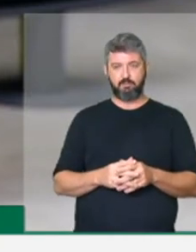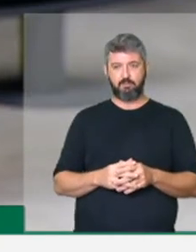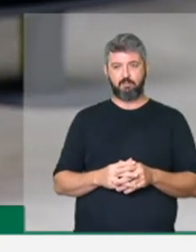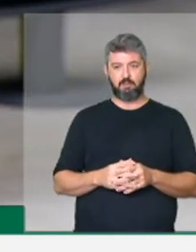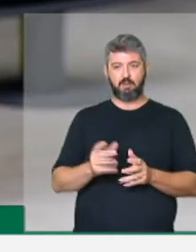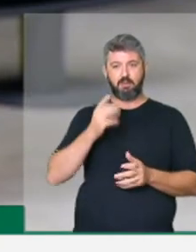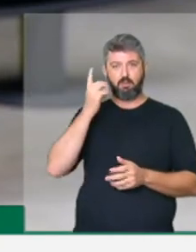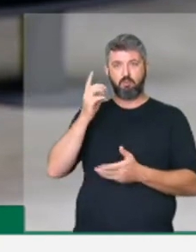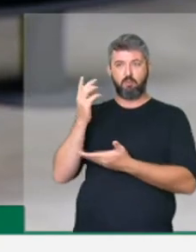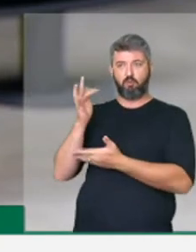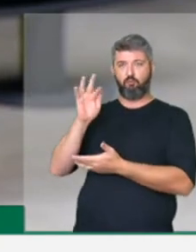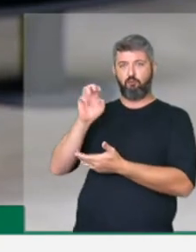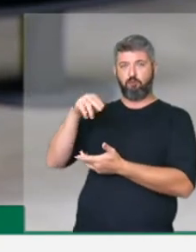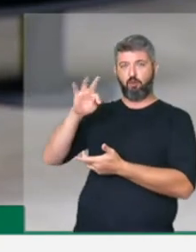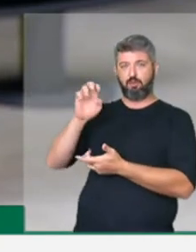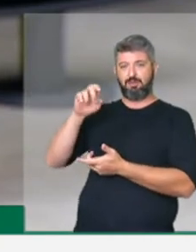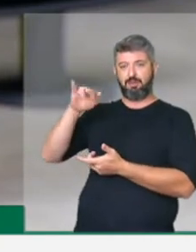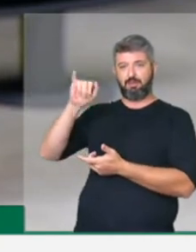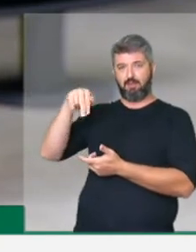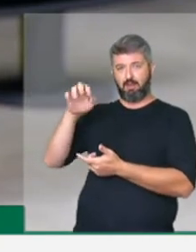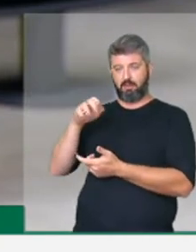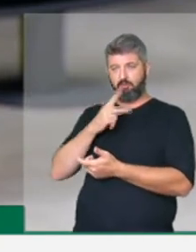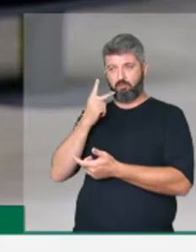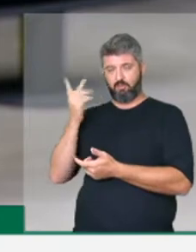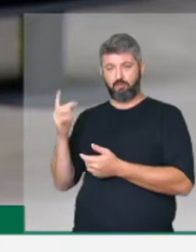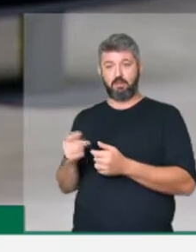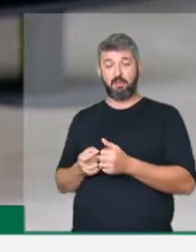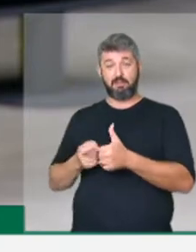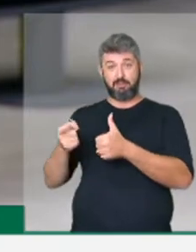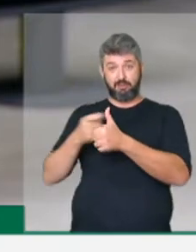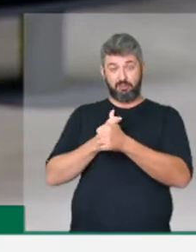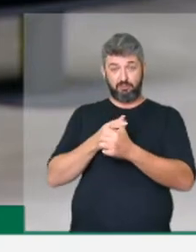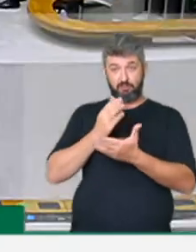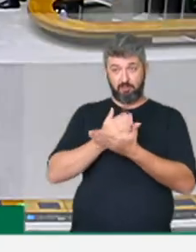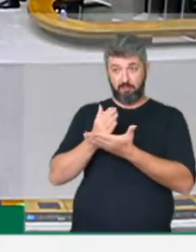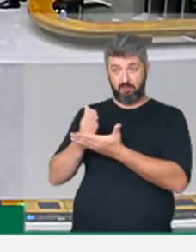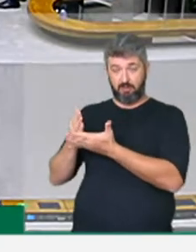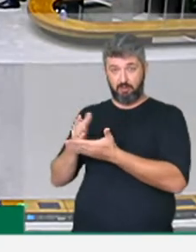FOI CONDIZENTE COM O PROJETO APROVADO, DO PONTO DE VISTA TECNOLÓGICO, AS TÊ XTEIS,